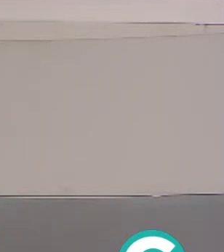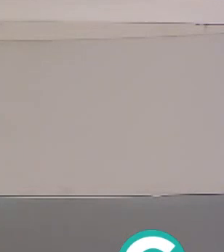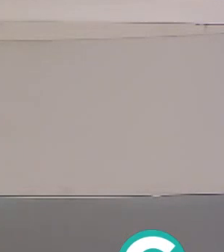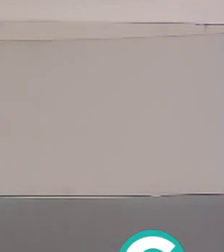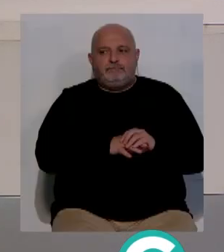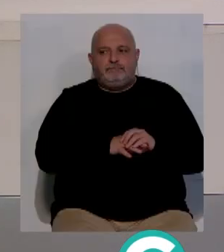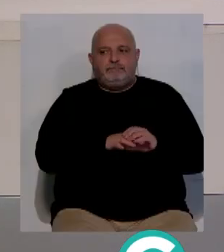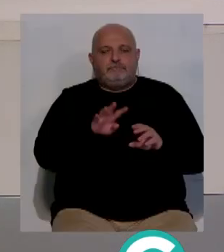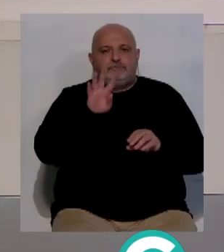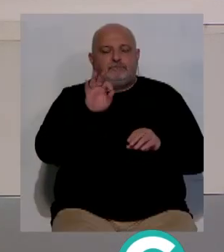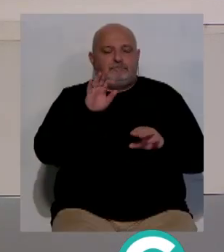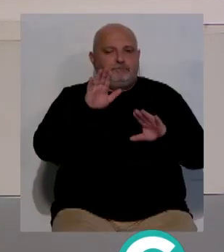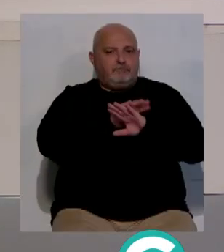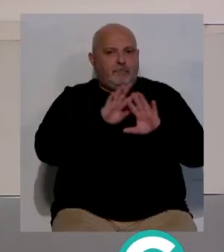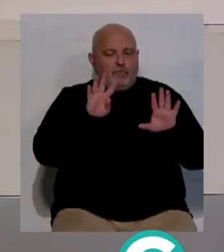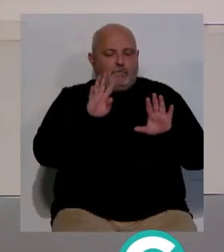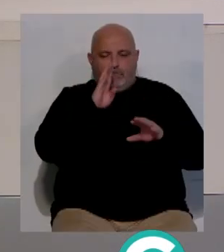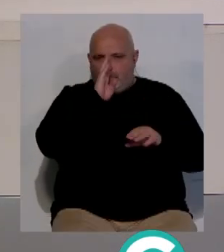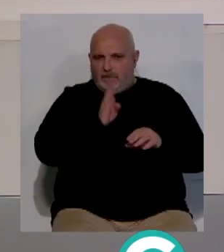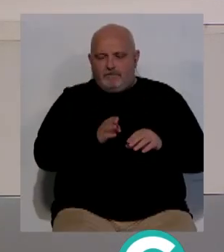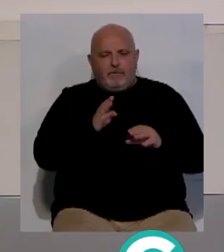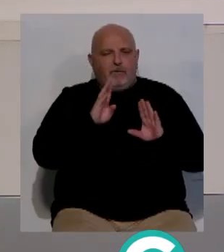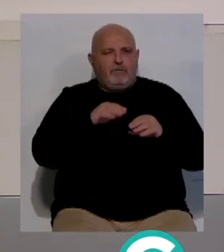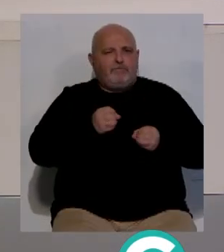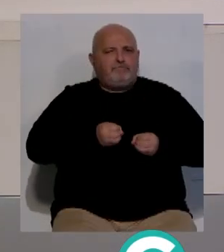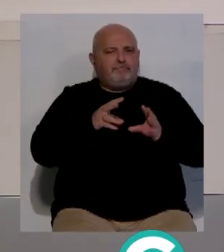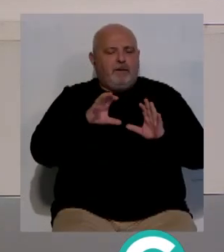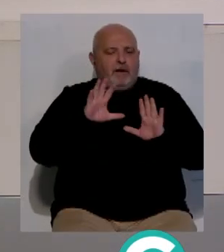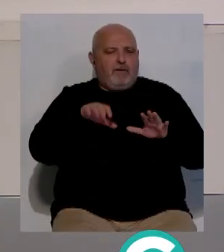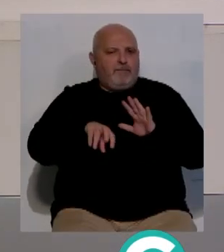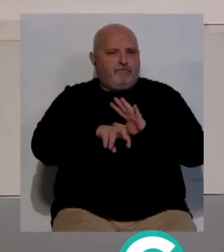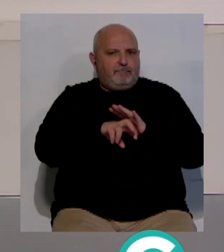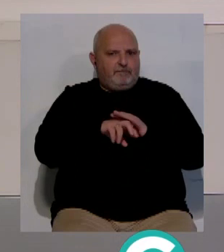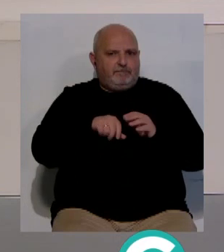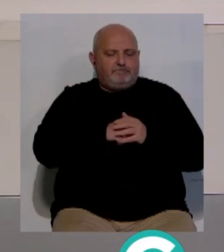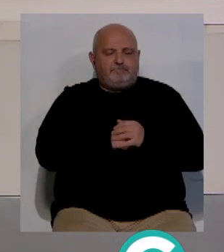4 minutos pasan de las 9 de la noche en directo con la última hora del Cádiz club de fútbol en